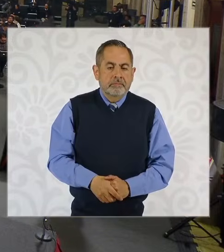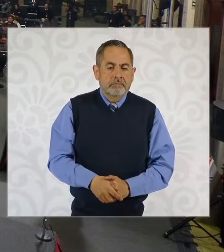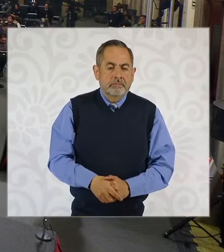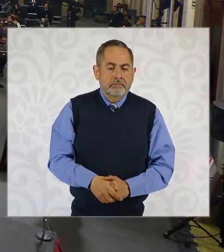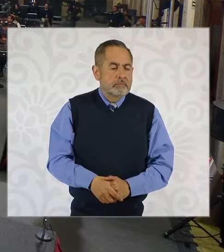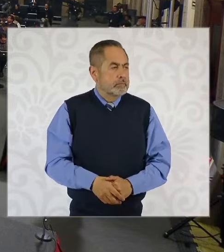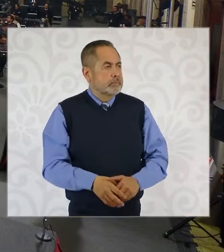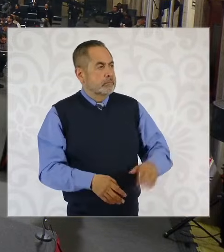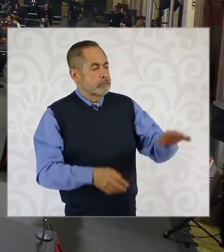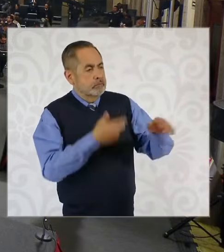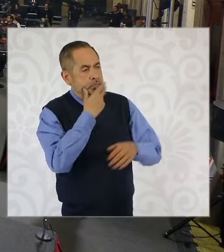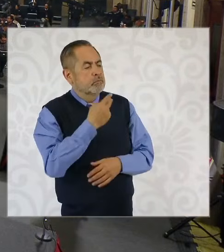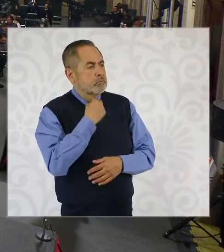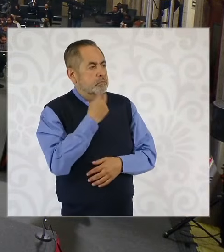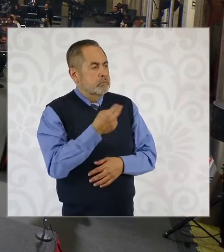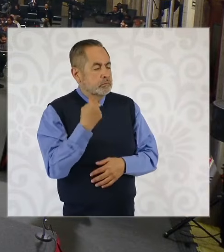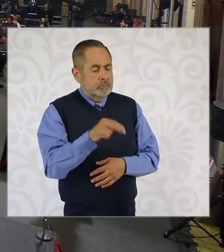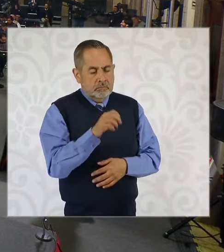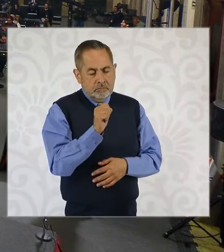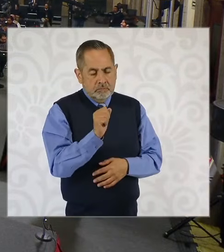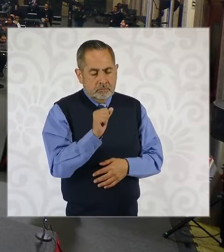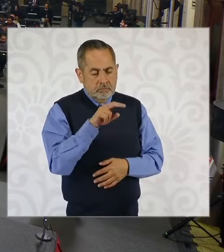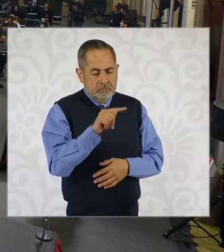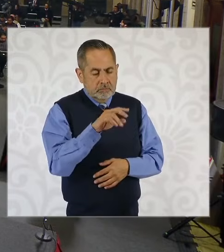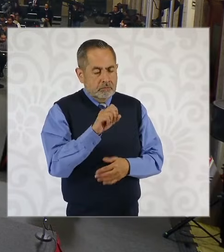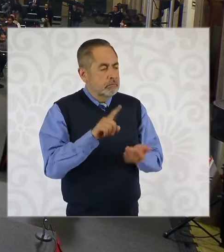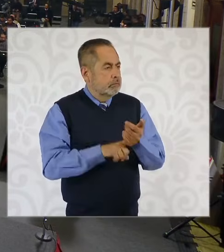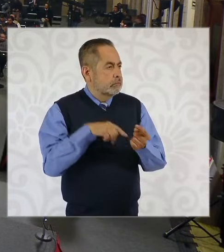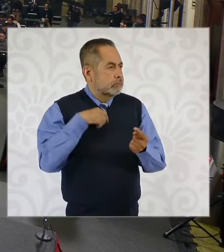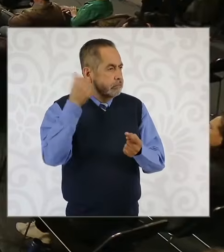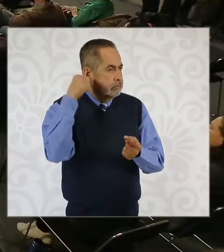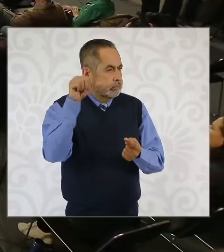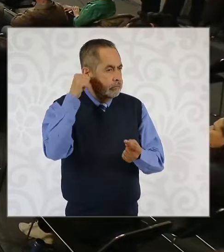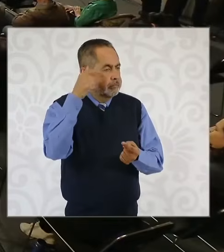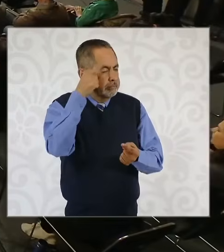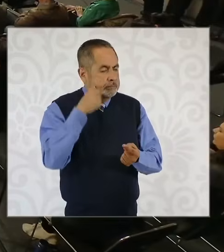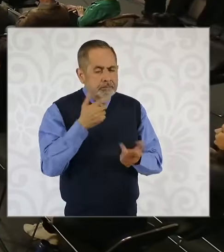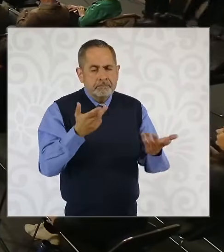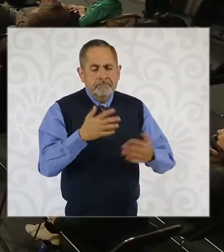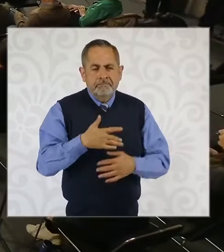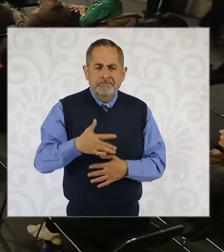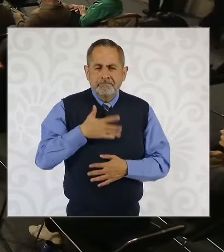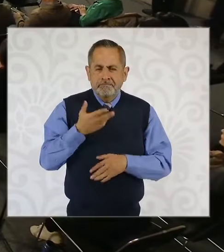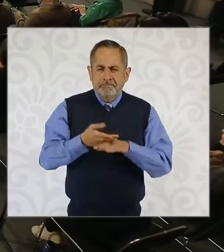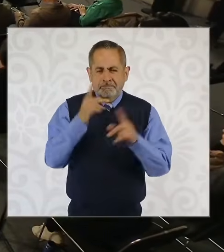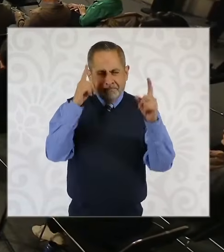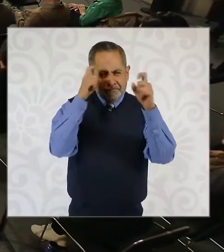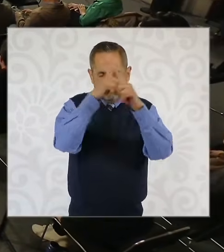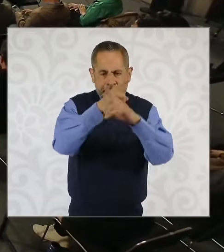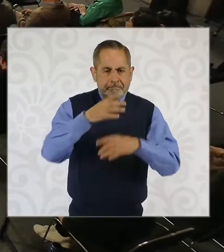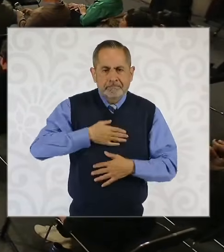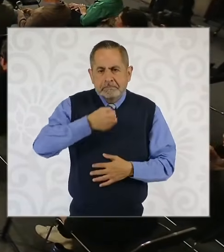abana de los Santos de Acapulco al tanto Guerrero eh Bueno a mí se me hace complicado como reportero